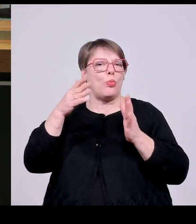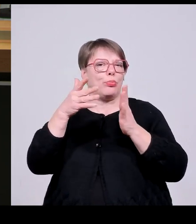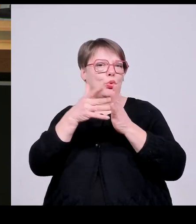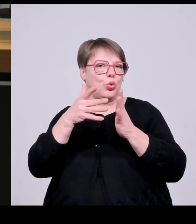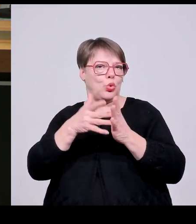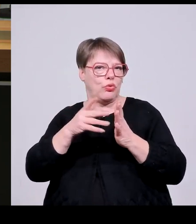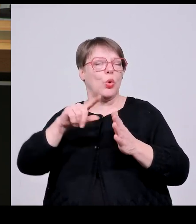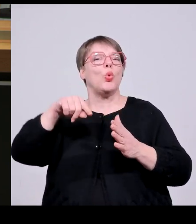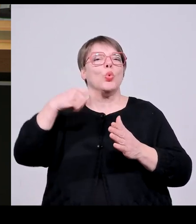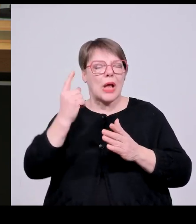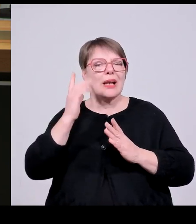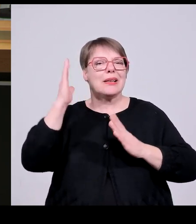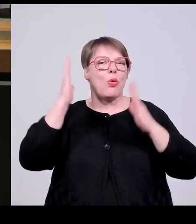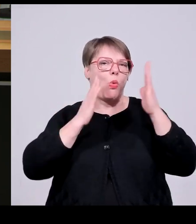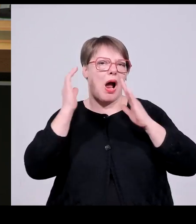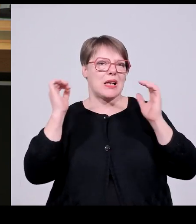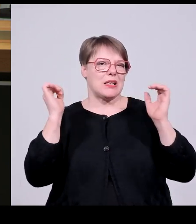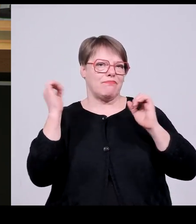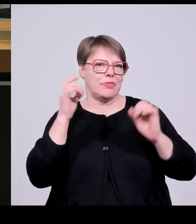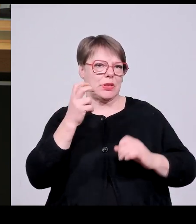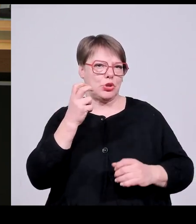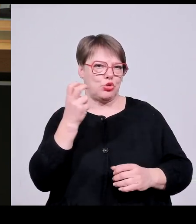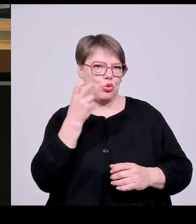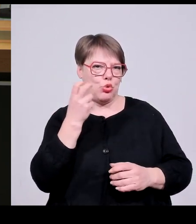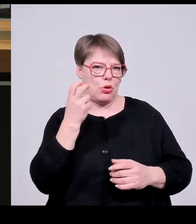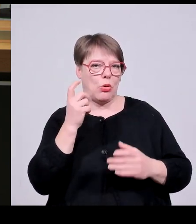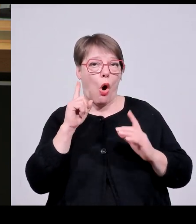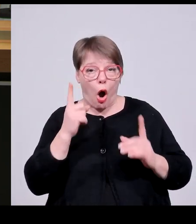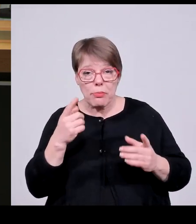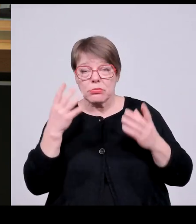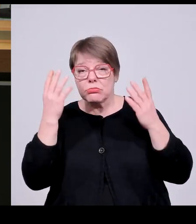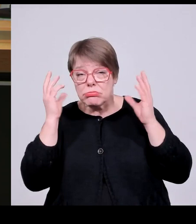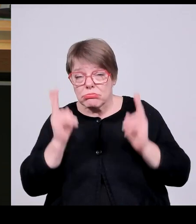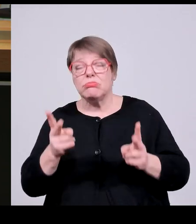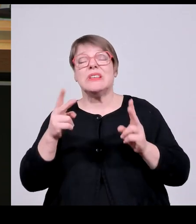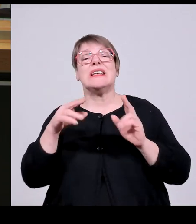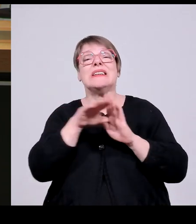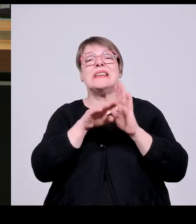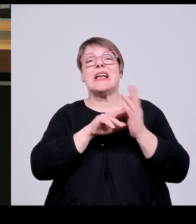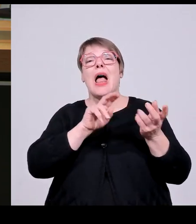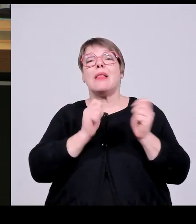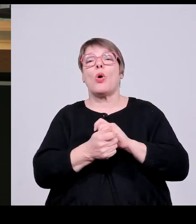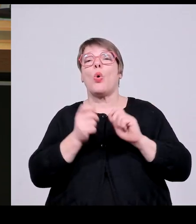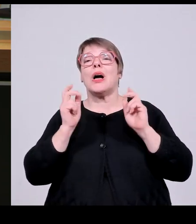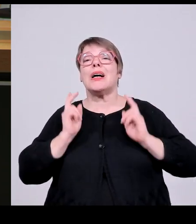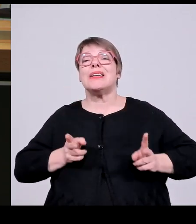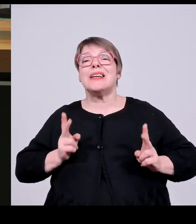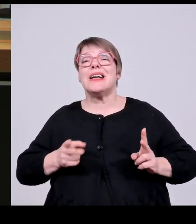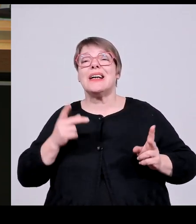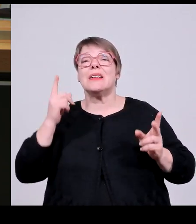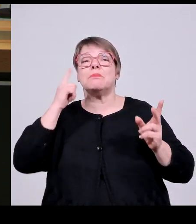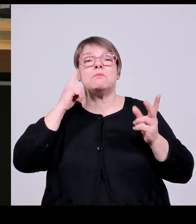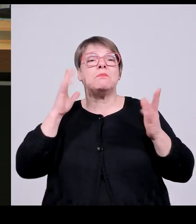einige Hinweise, die ich mit Ihnen teilen möchte. Darin steht in Sachen des Präsidenten des Abgeordnetenhauses zum Beispiel: